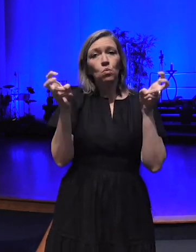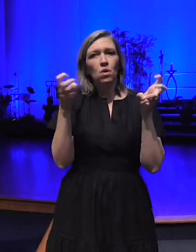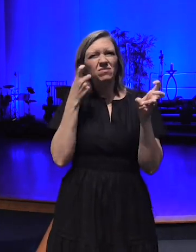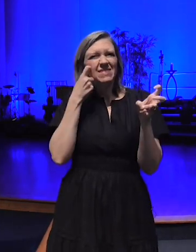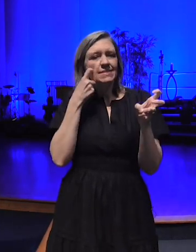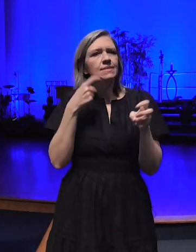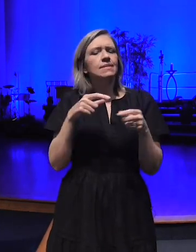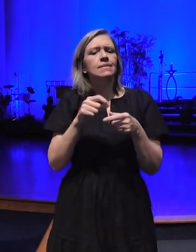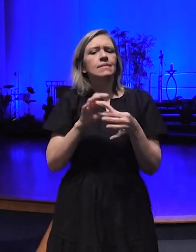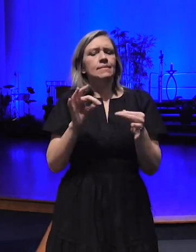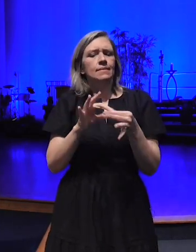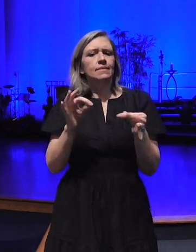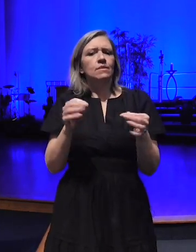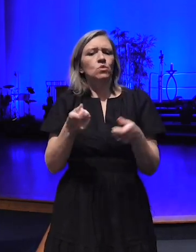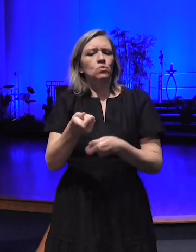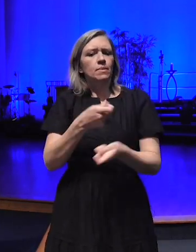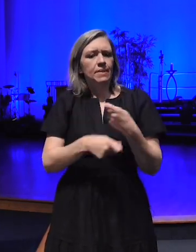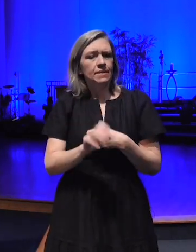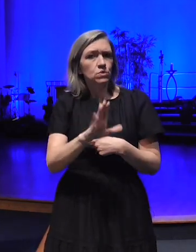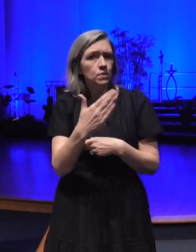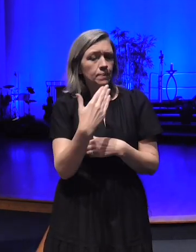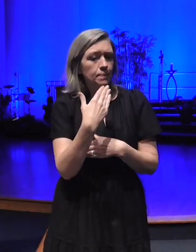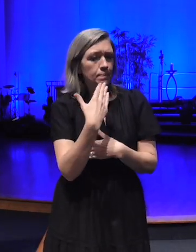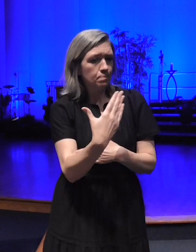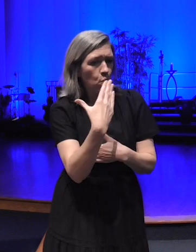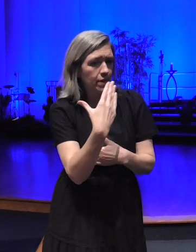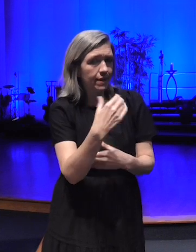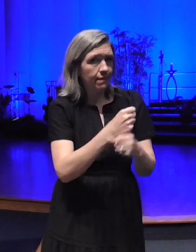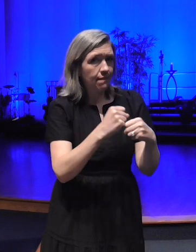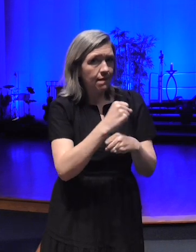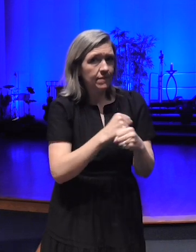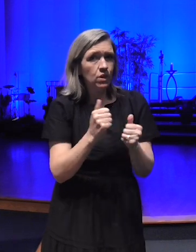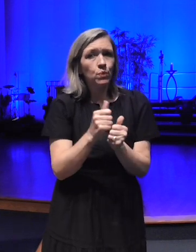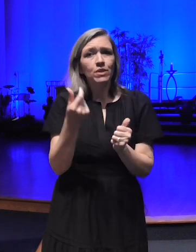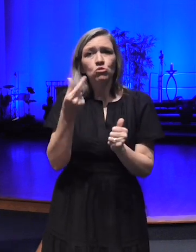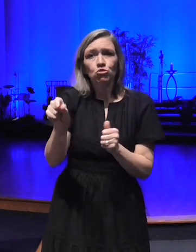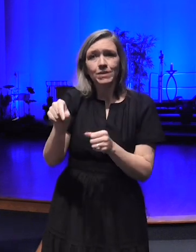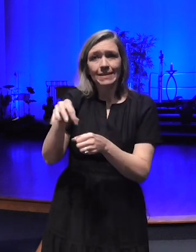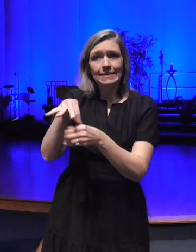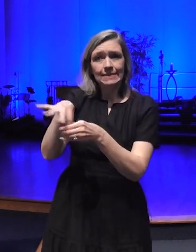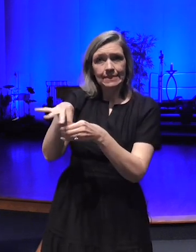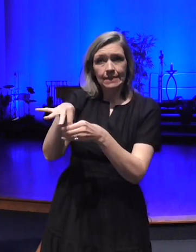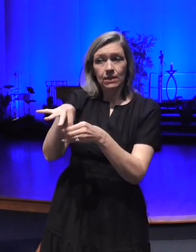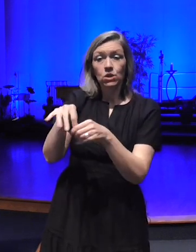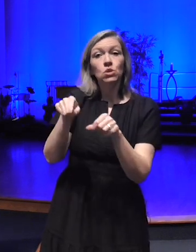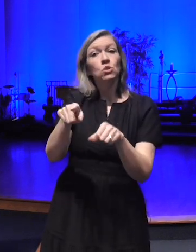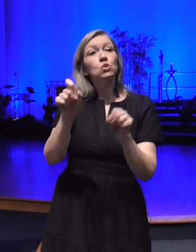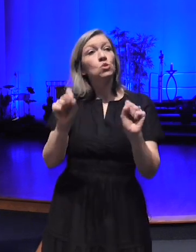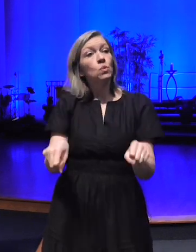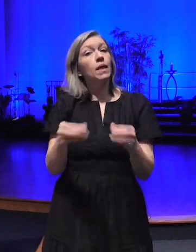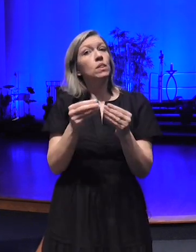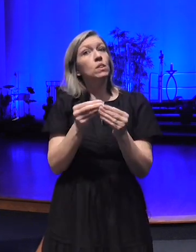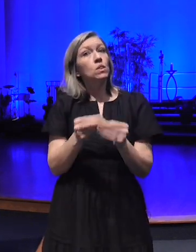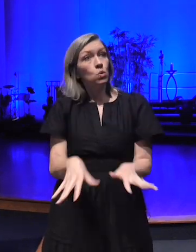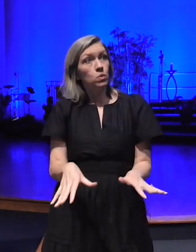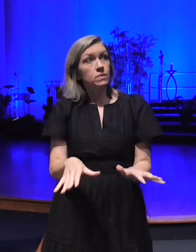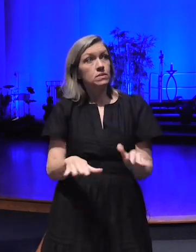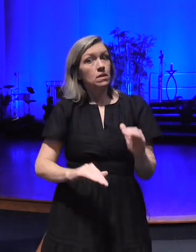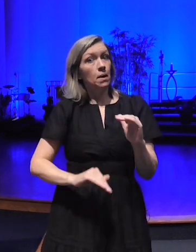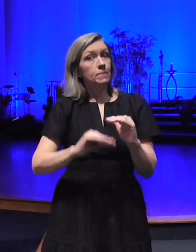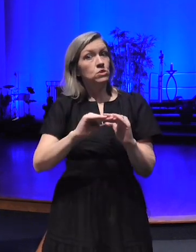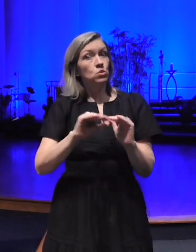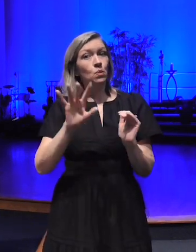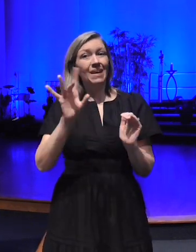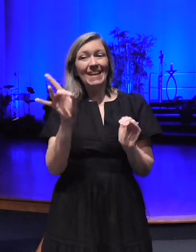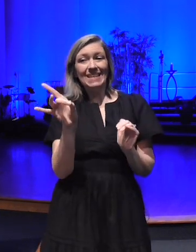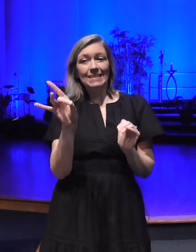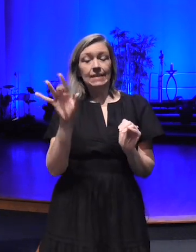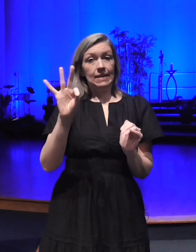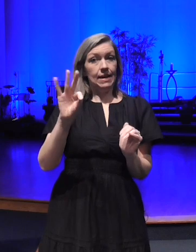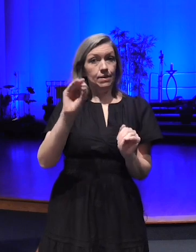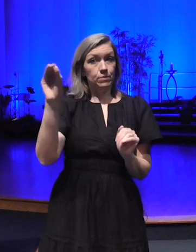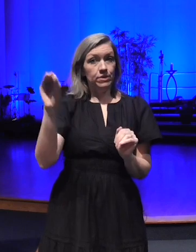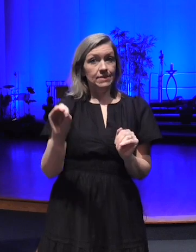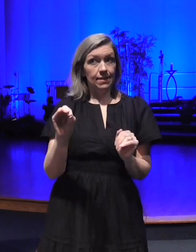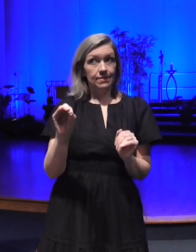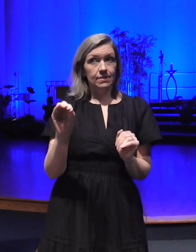café de la mañana con té verde, puedes perder al 89% enviado de la poca alegría que todavía tienes en tu